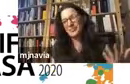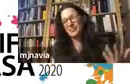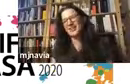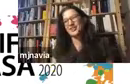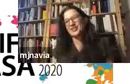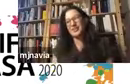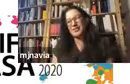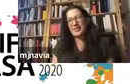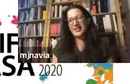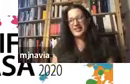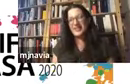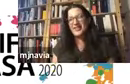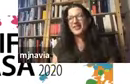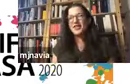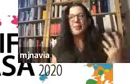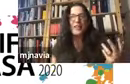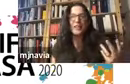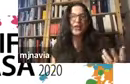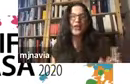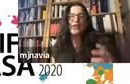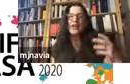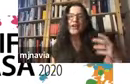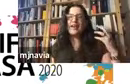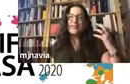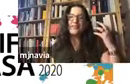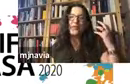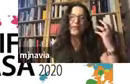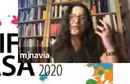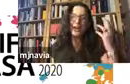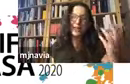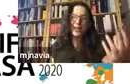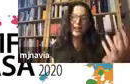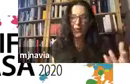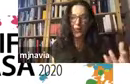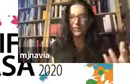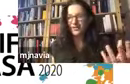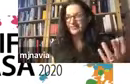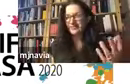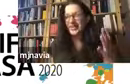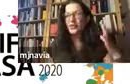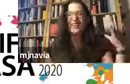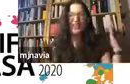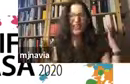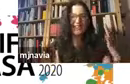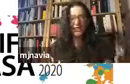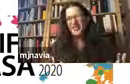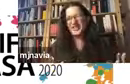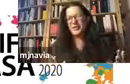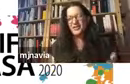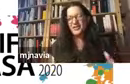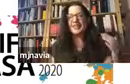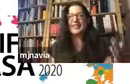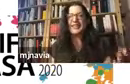puede ser contraproducente. Me parece bueno recomendar cuentos. Y un libro grandote de cuentos, en este caso